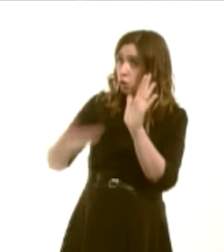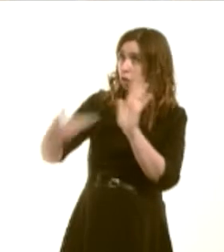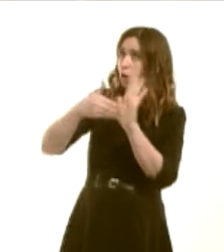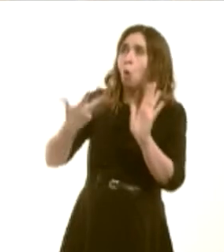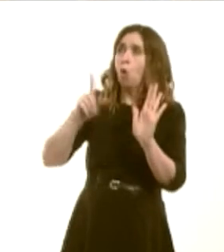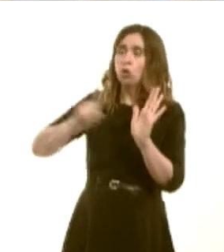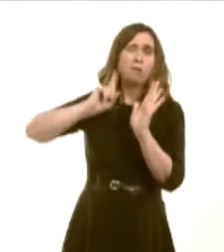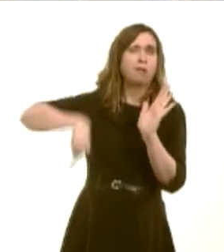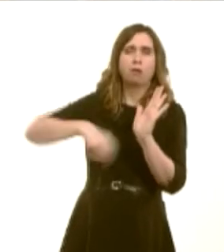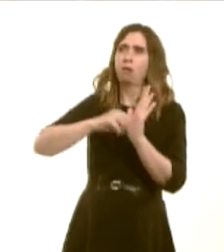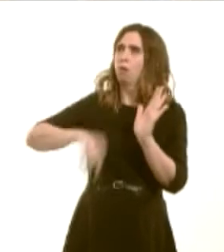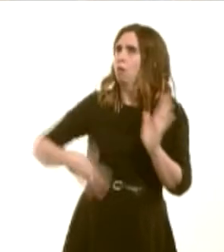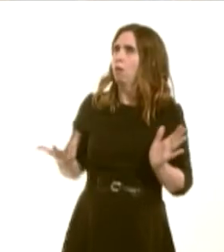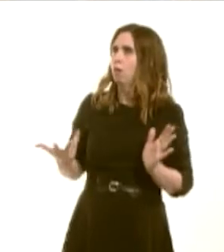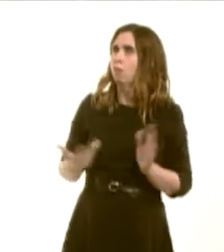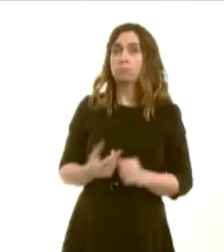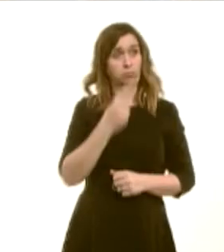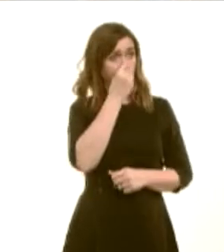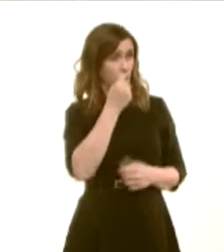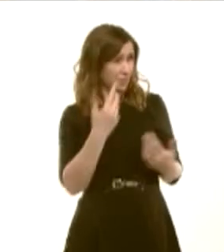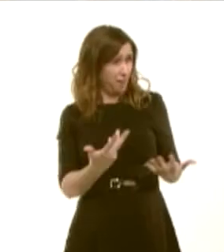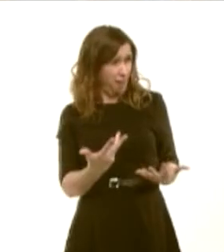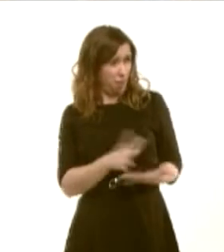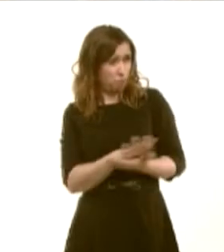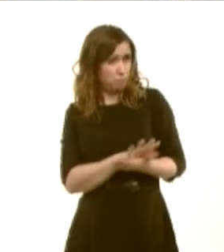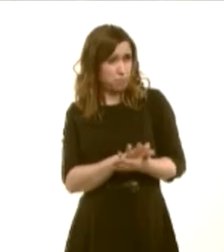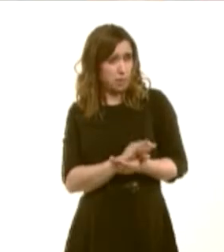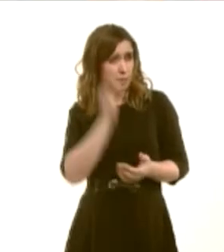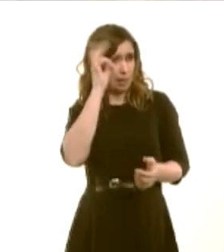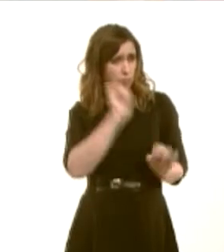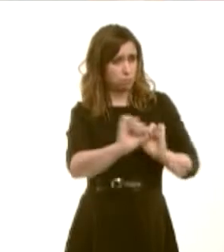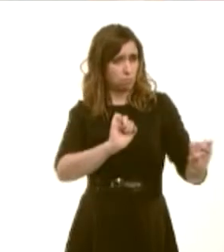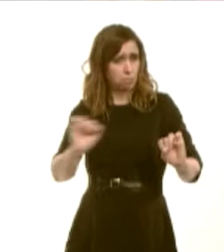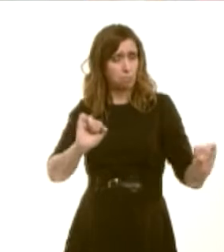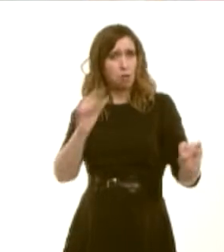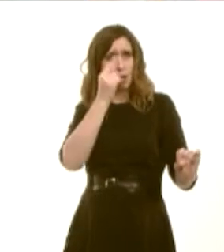i bennu targedau tai eu hunain. Mae yna un cyfle deddfwriaethol gennych chi mewn Llywodraeth